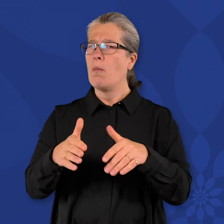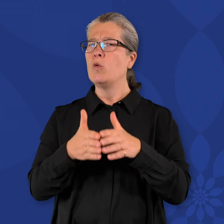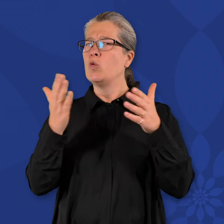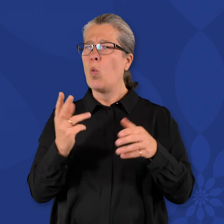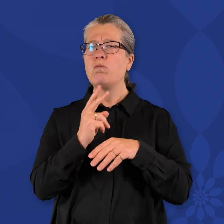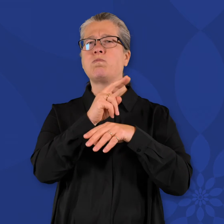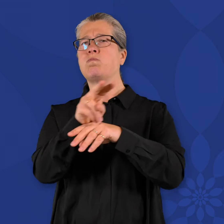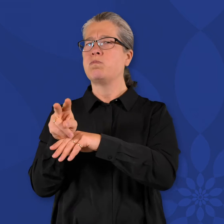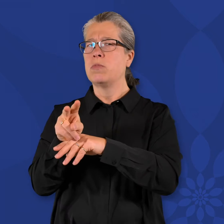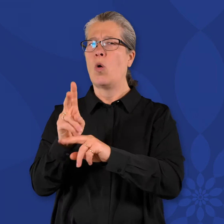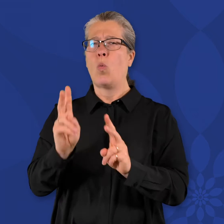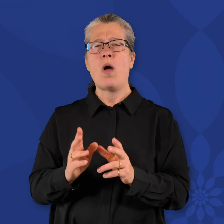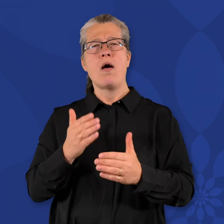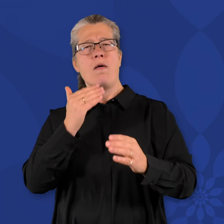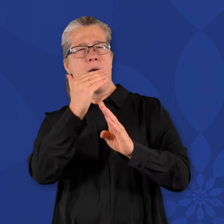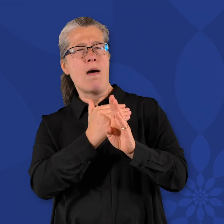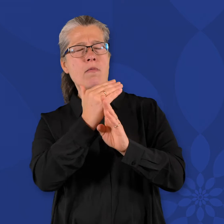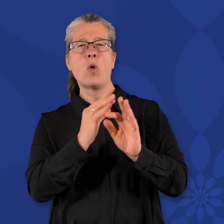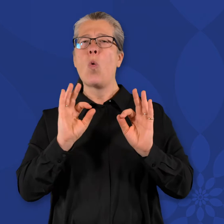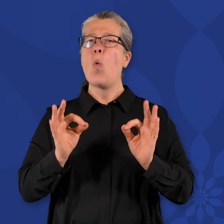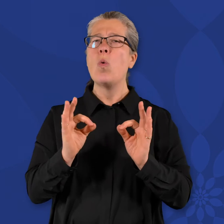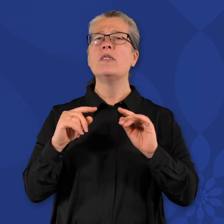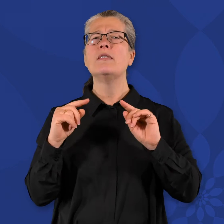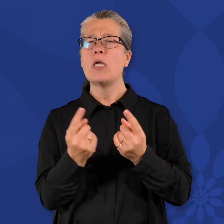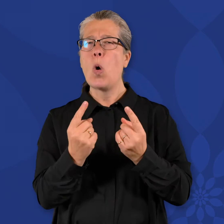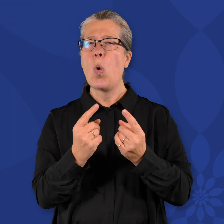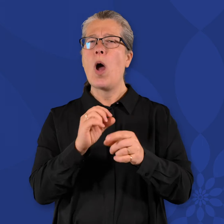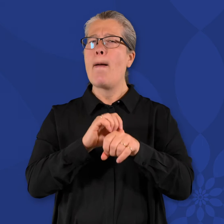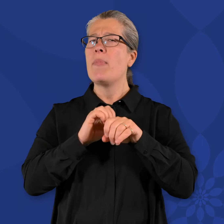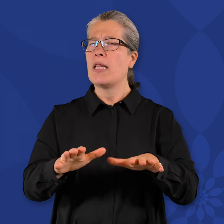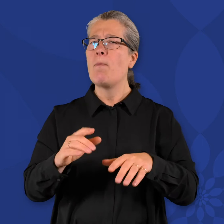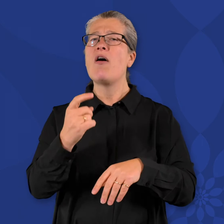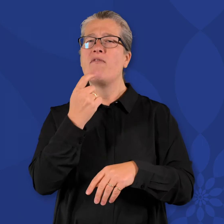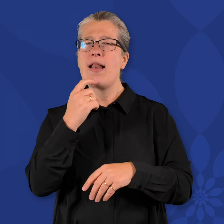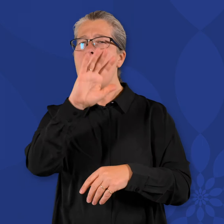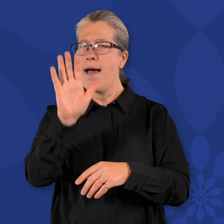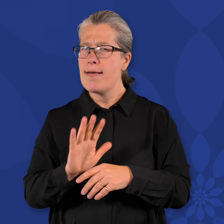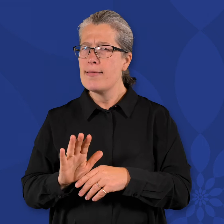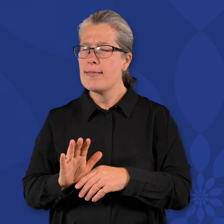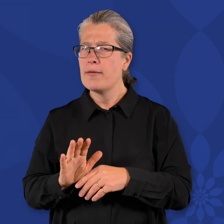på en omfattande översyn och helhetsbedömning av epidemiläget.